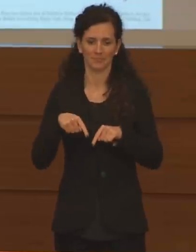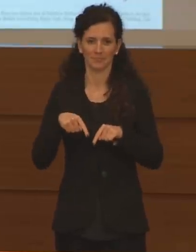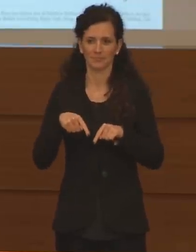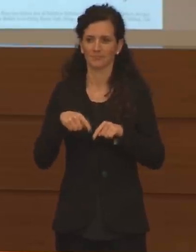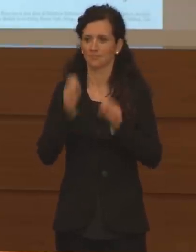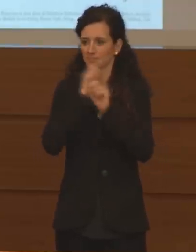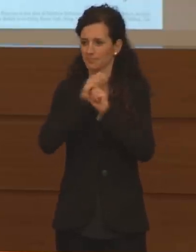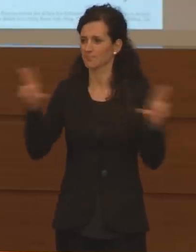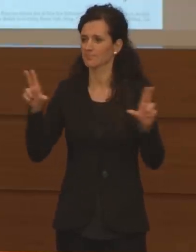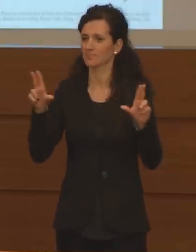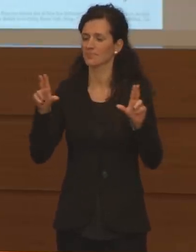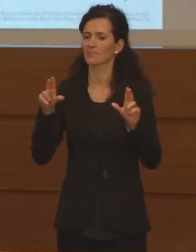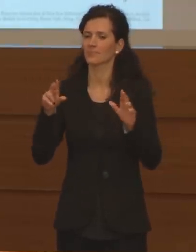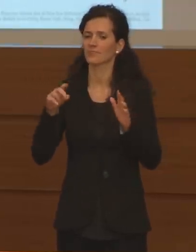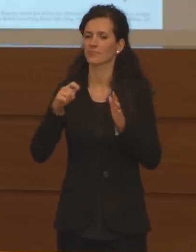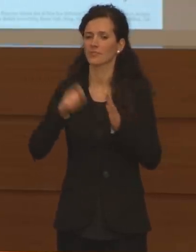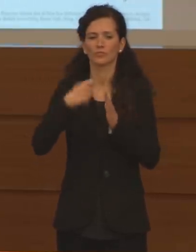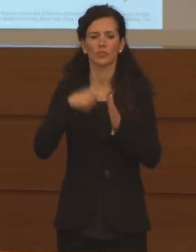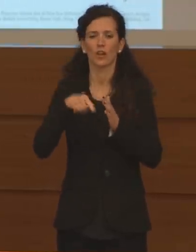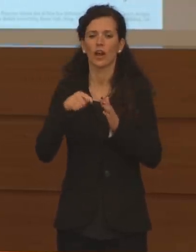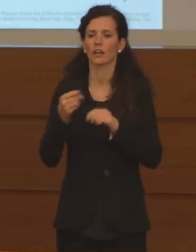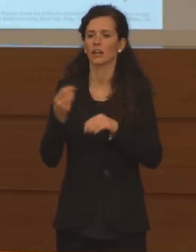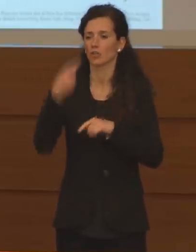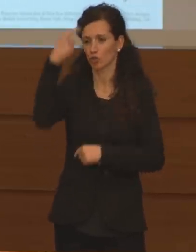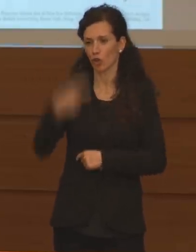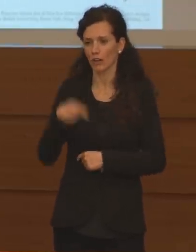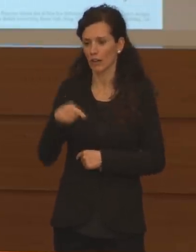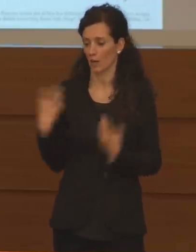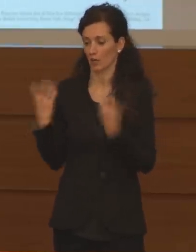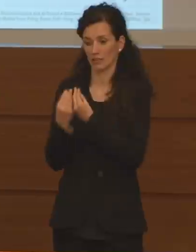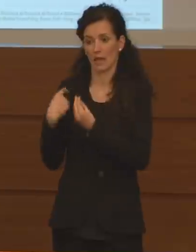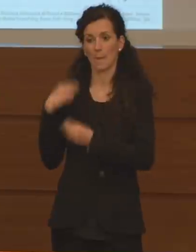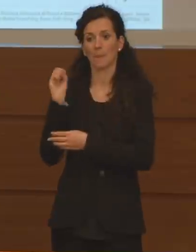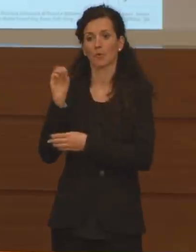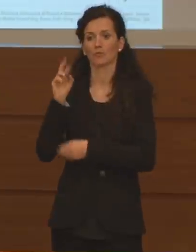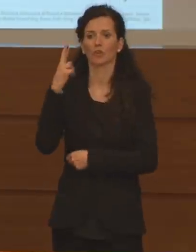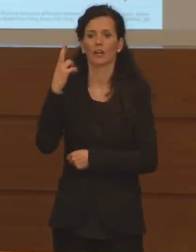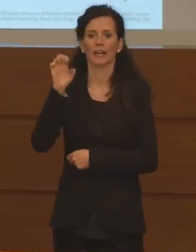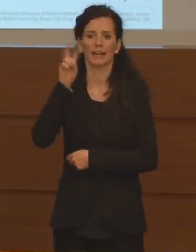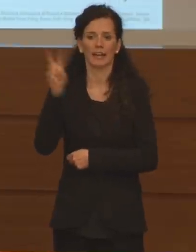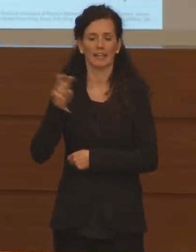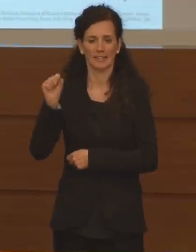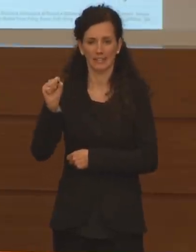giornaliero, accanto a me c'è il professore Giovanni Rezza direttore del